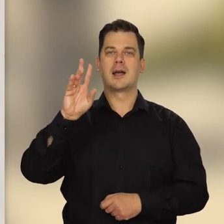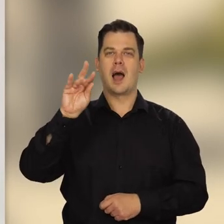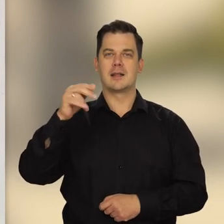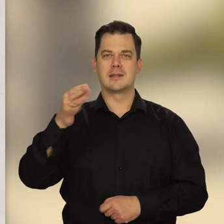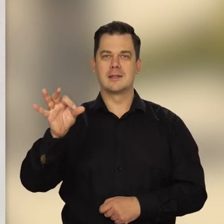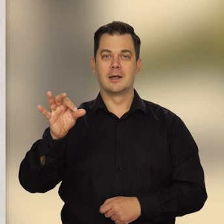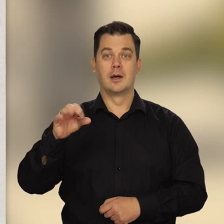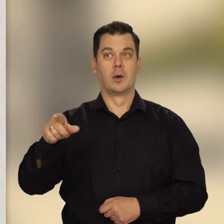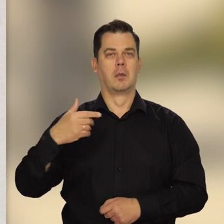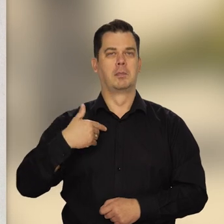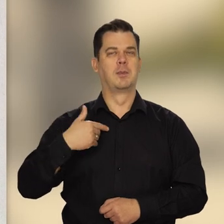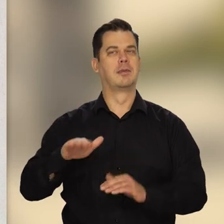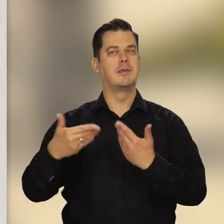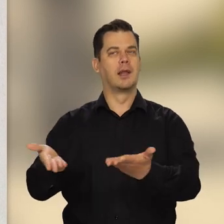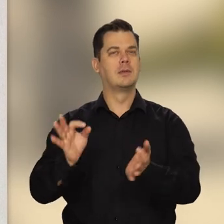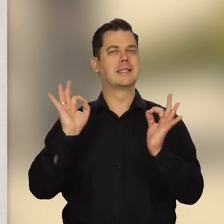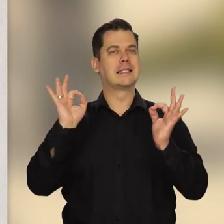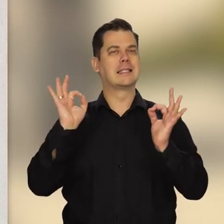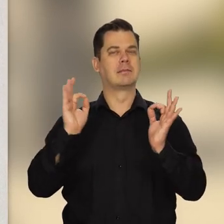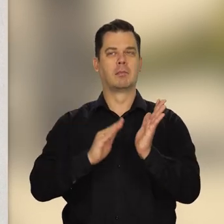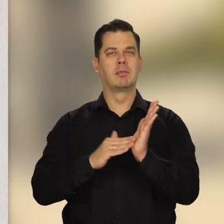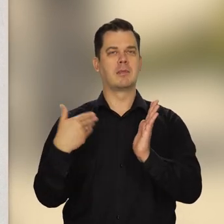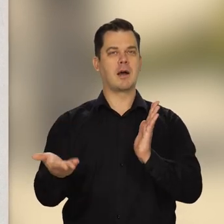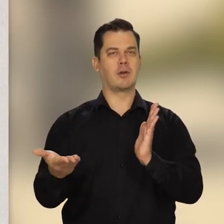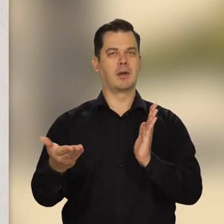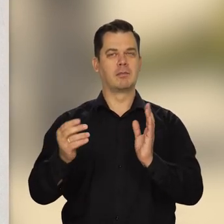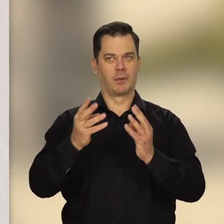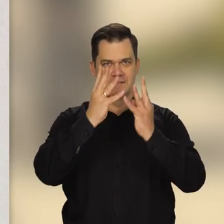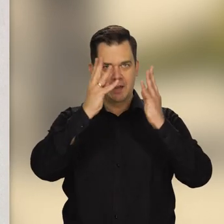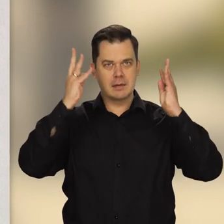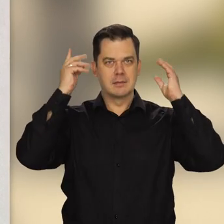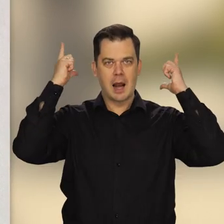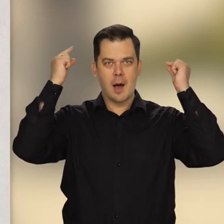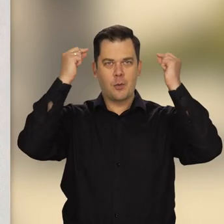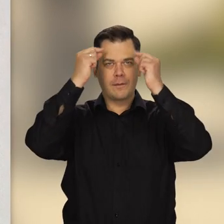którego ukoronowano specjalnym, okolicznościowym wieńcem laurowym.